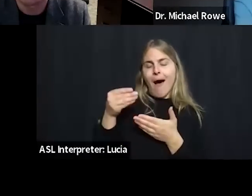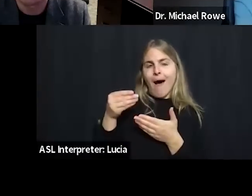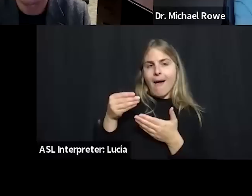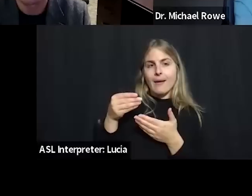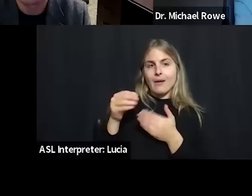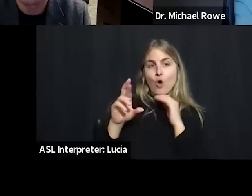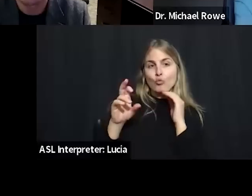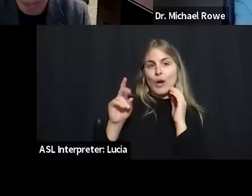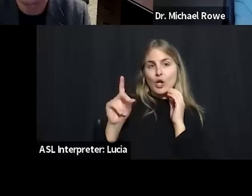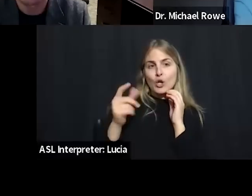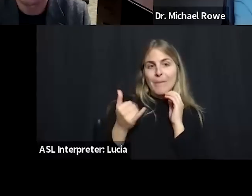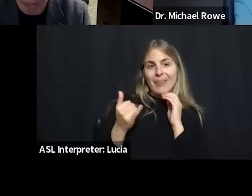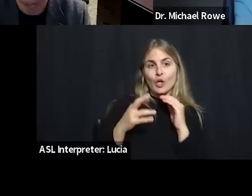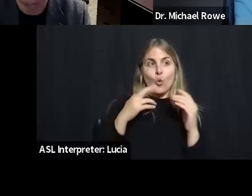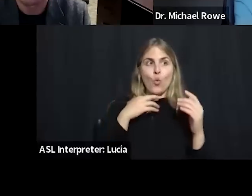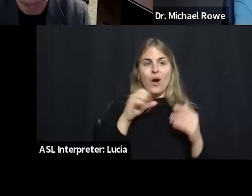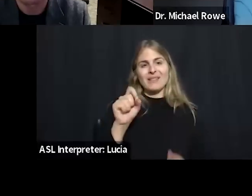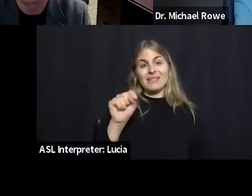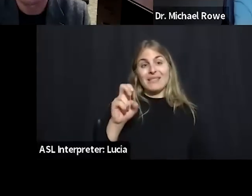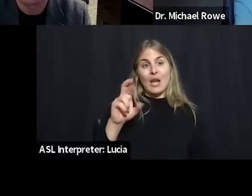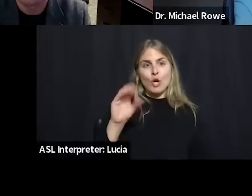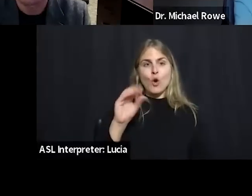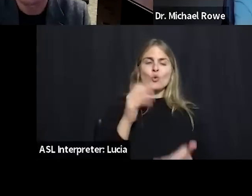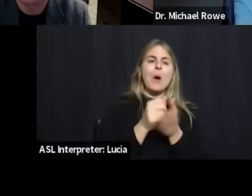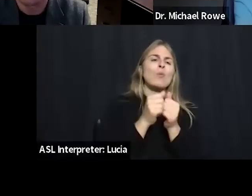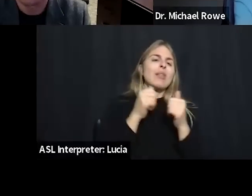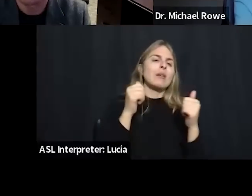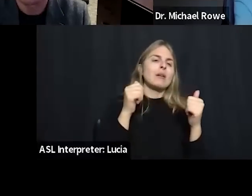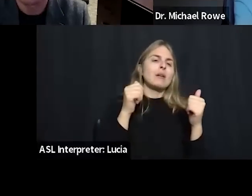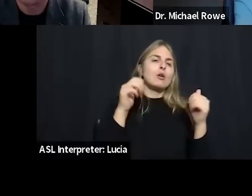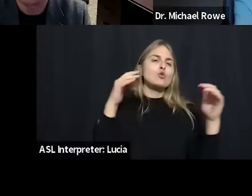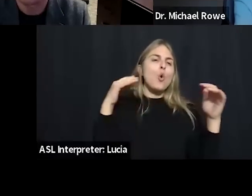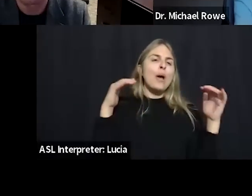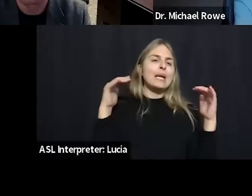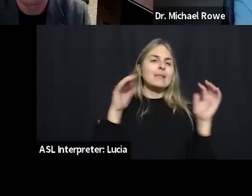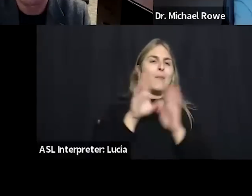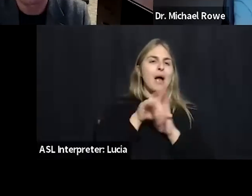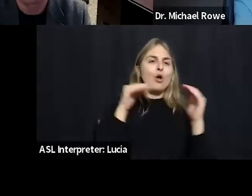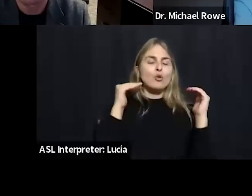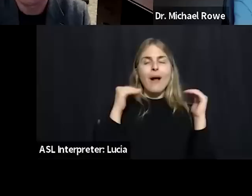para ayudar con el tema del ruido. También es importante tener eventos comunitarios en el lugar